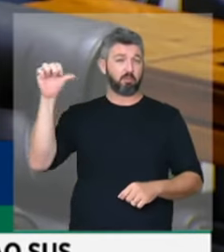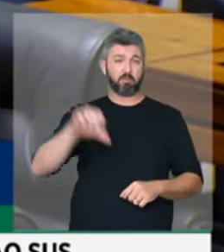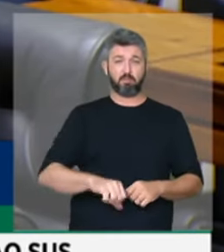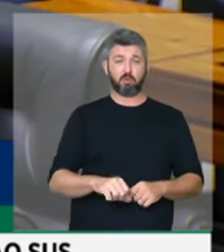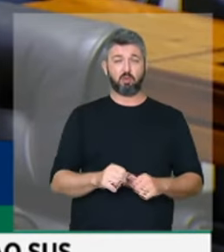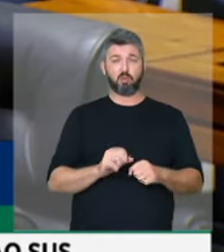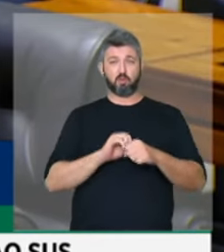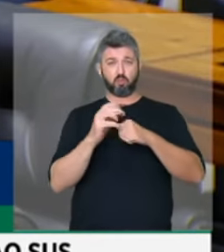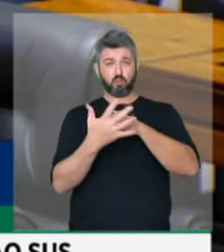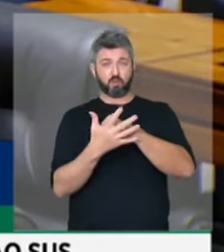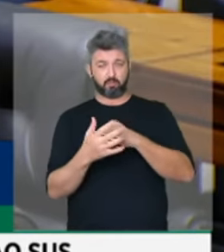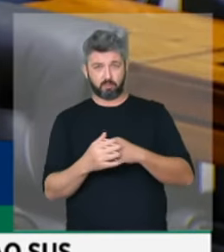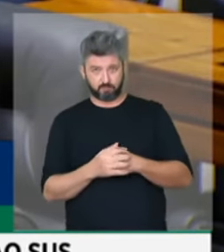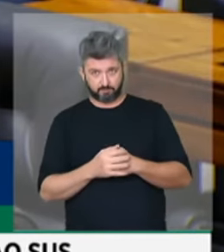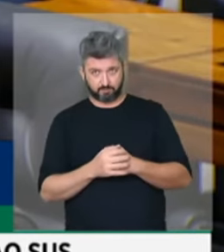ANO DE 2020 NÓS VIVO HOMENS QUE ESTAMOS VIVENDO AGORA.